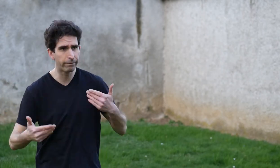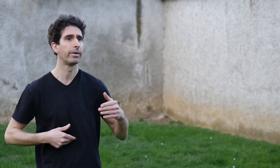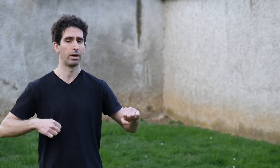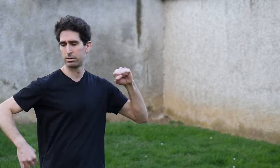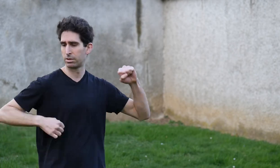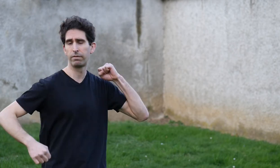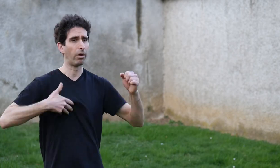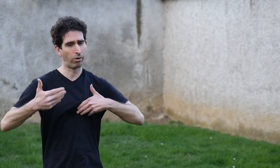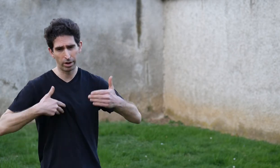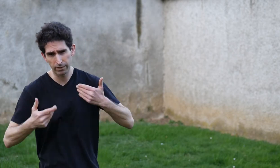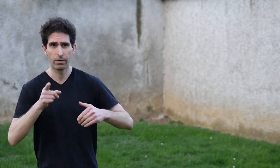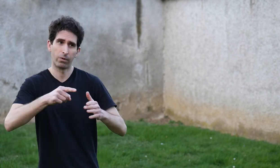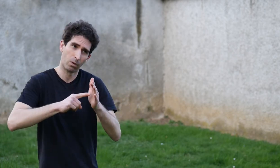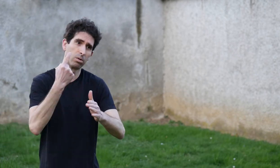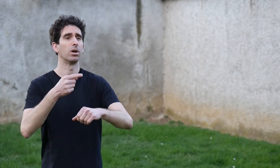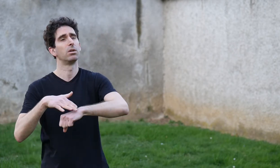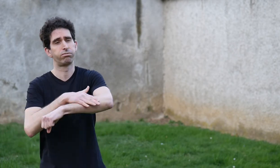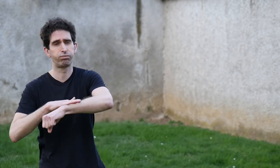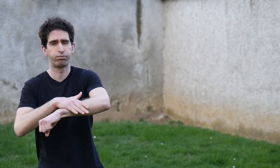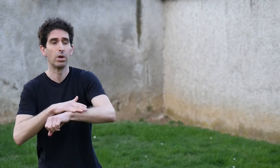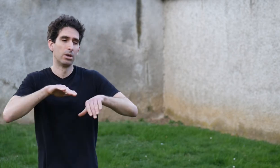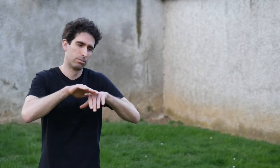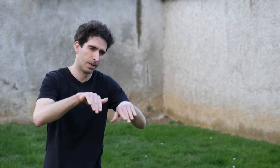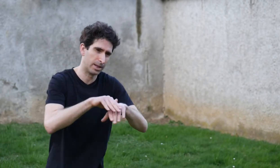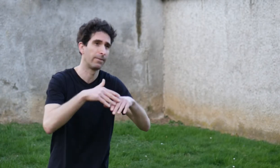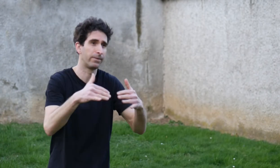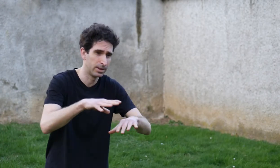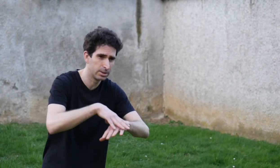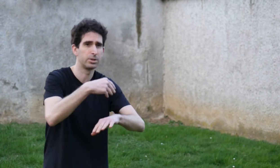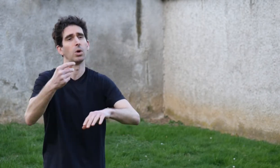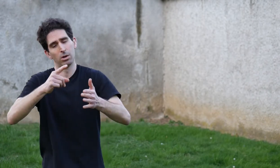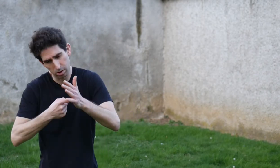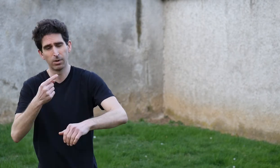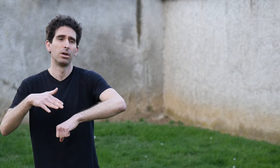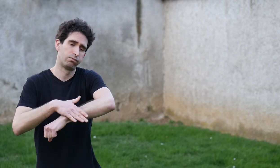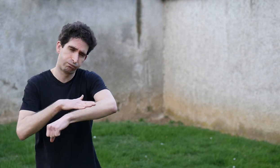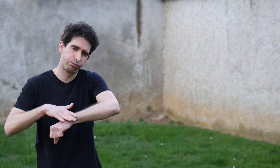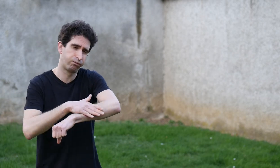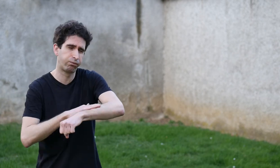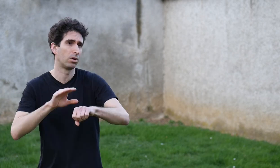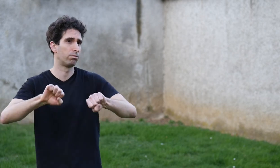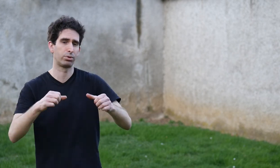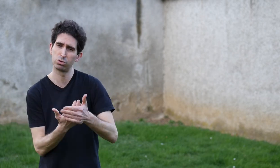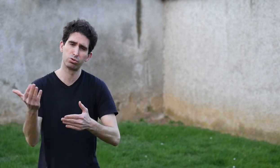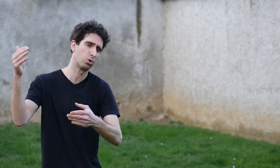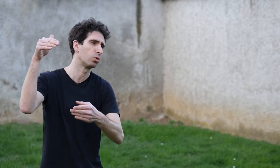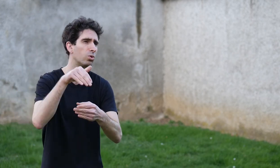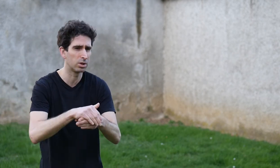une partie de la crème solaire. Il faut alors recommencer à se mettre de la crème. Et ainsi de suite si tu te baignes encore. En une journée,